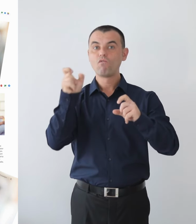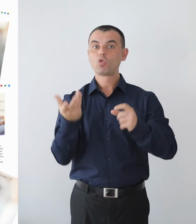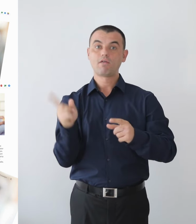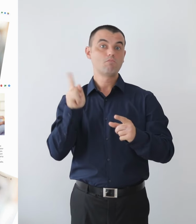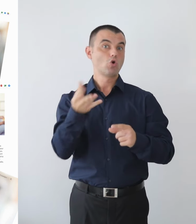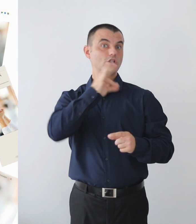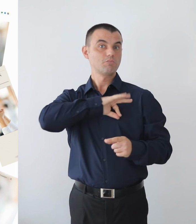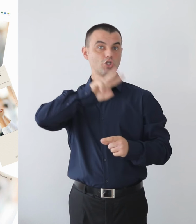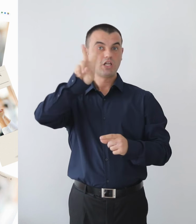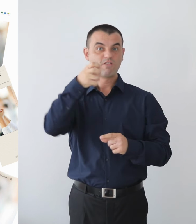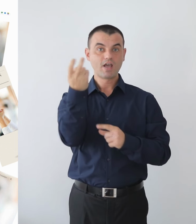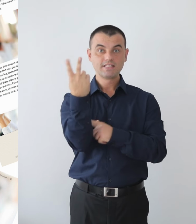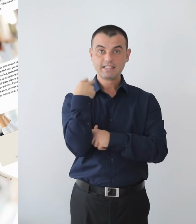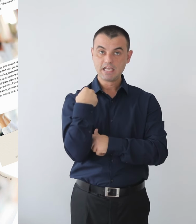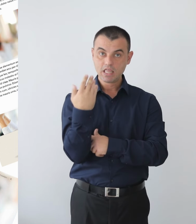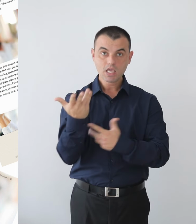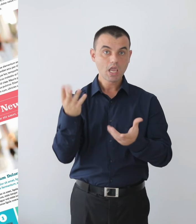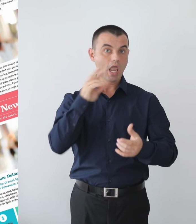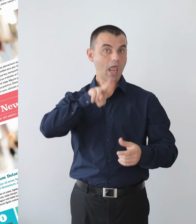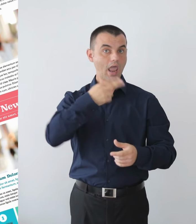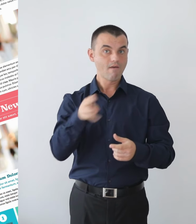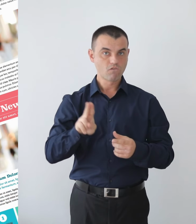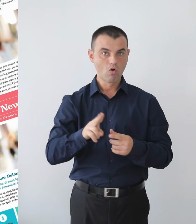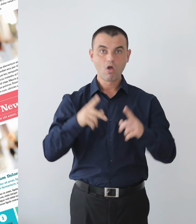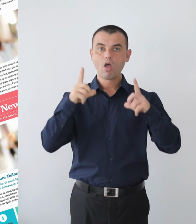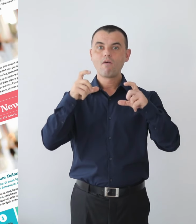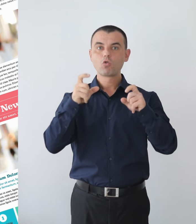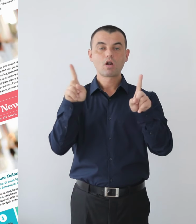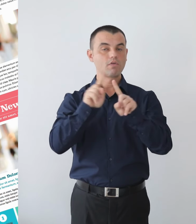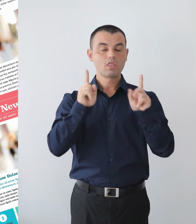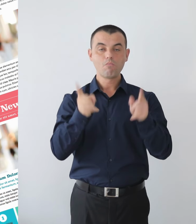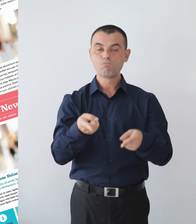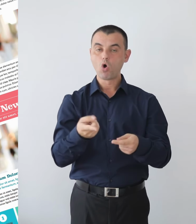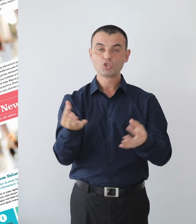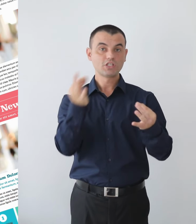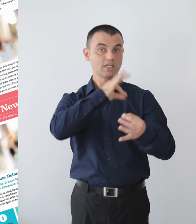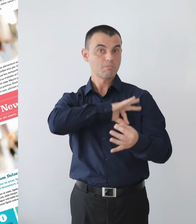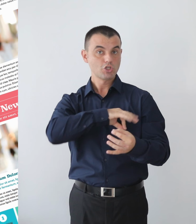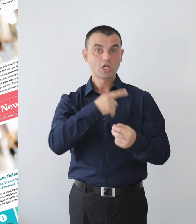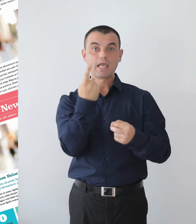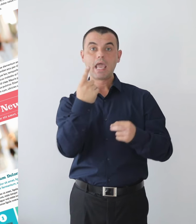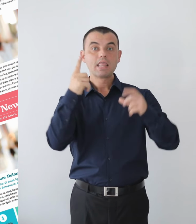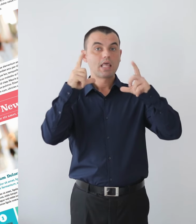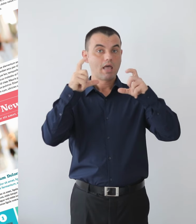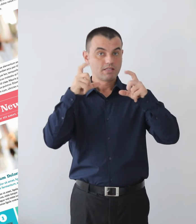фотографът може да направи 20 000 €! Фотографът не може да спечели тези пари, като продаде същата снимка